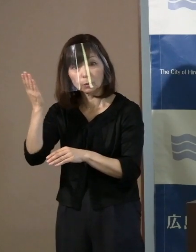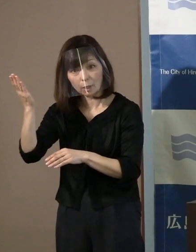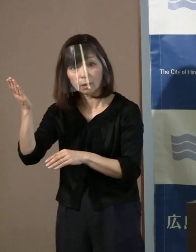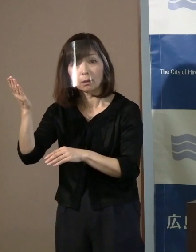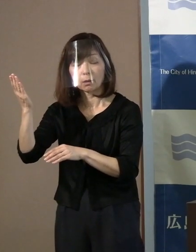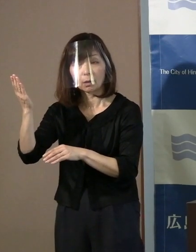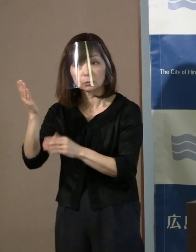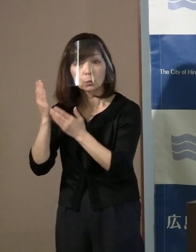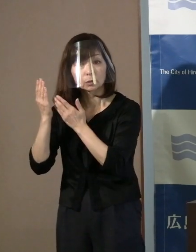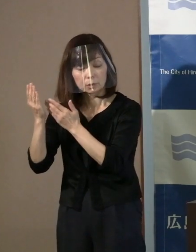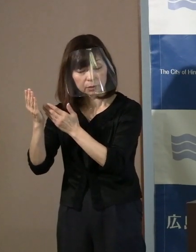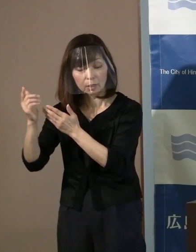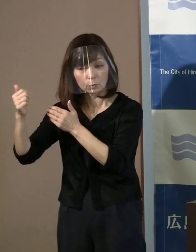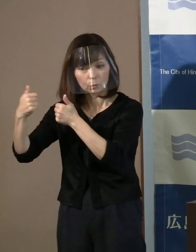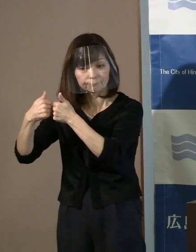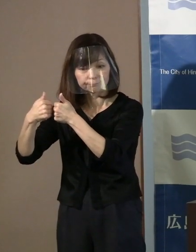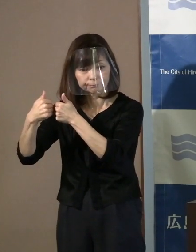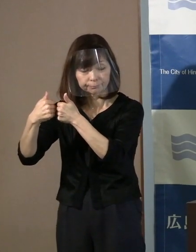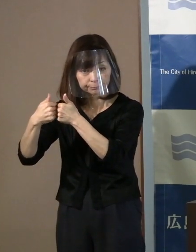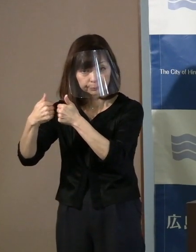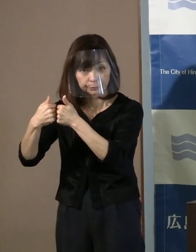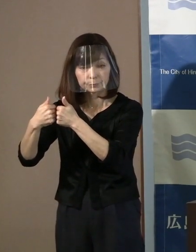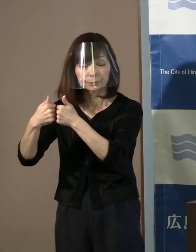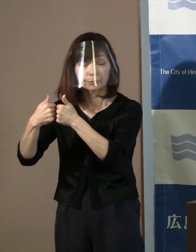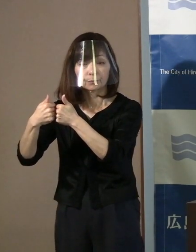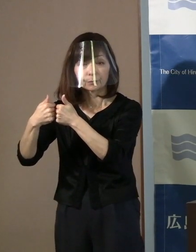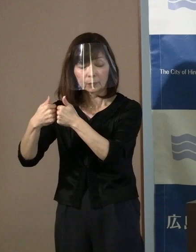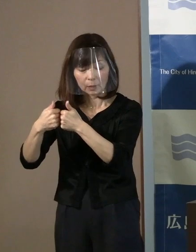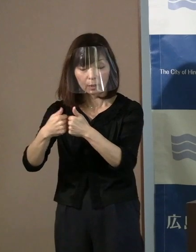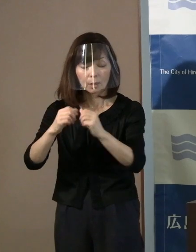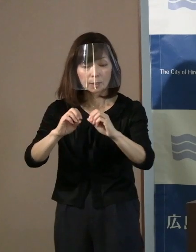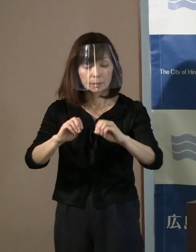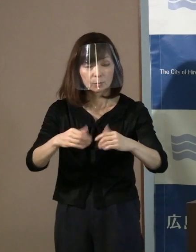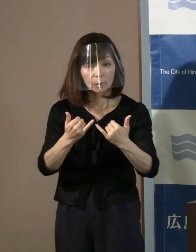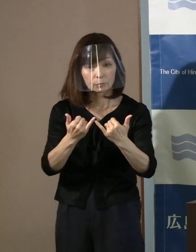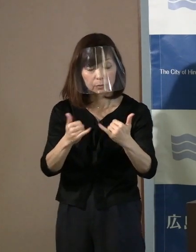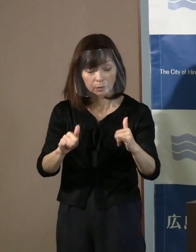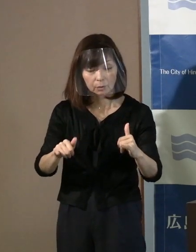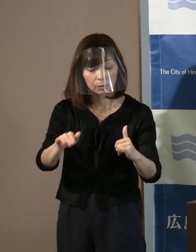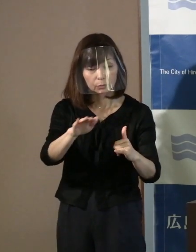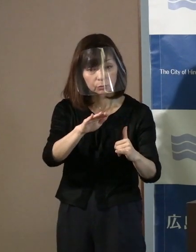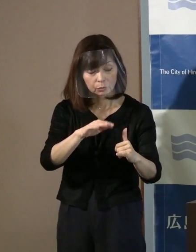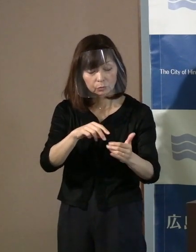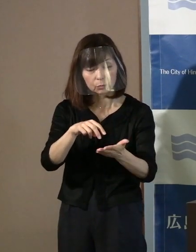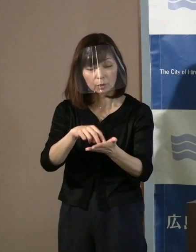それを協議する中で 被爆された方々の立場に寄り添った立場で､